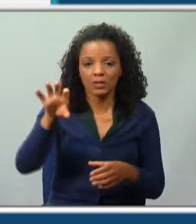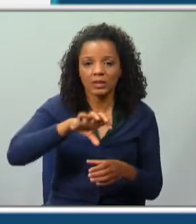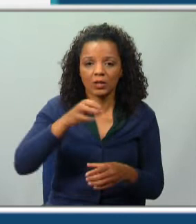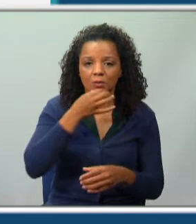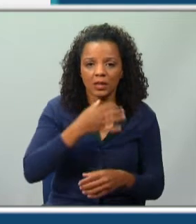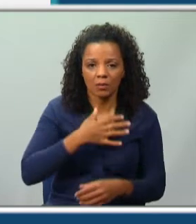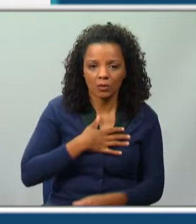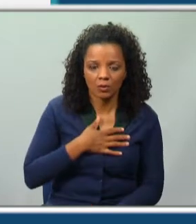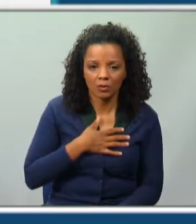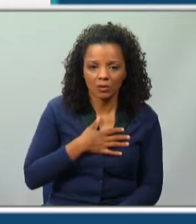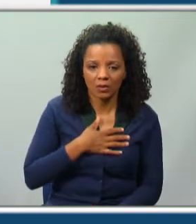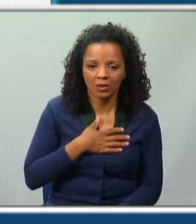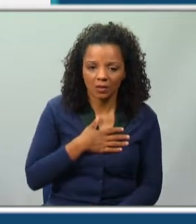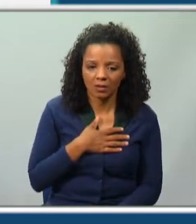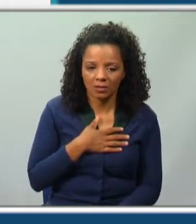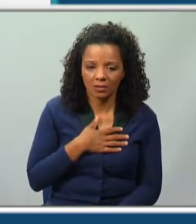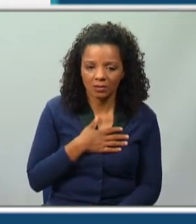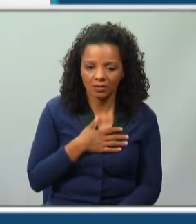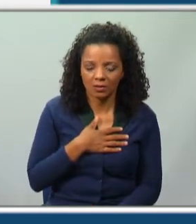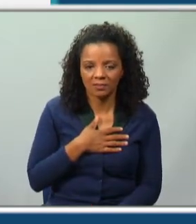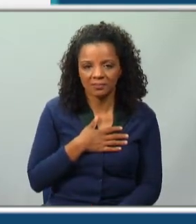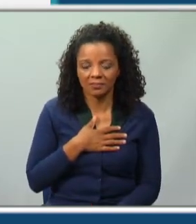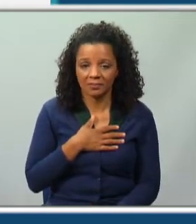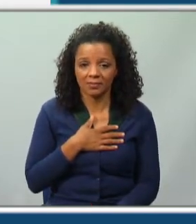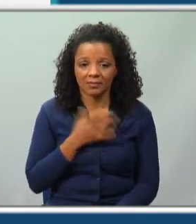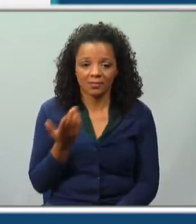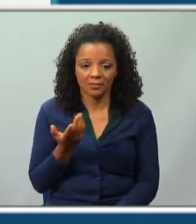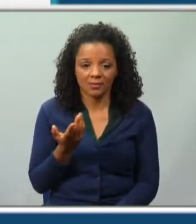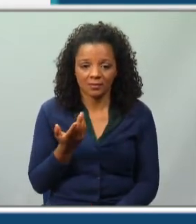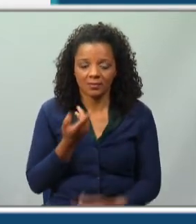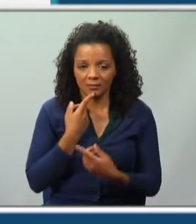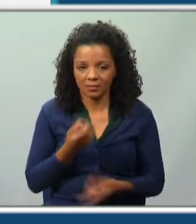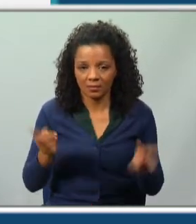ao pequeno-almoço nós estamos utilizar o que novamente a 早餐時我們又在使用什麼